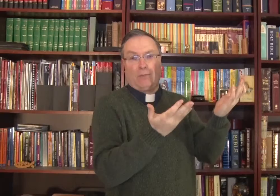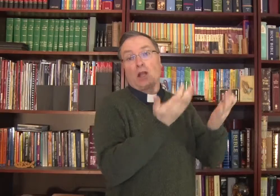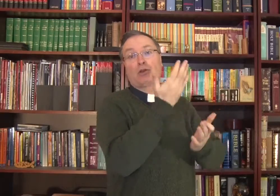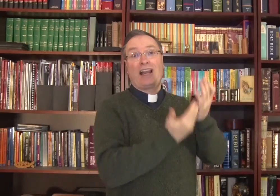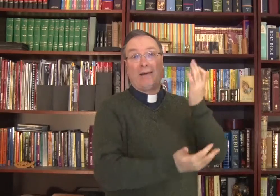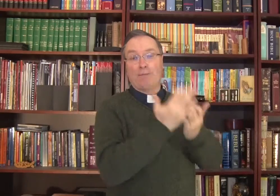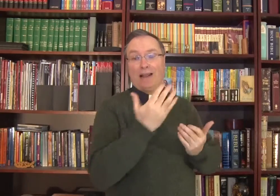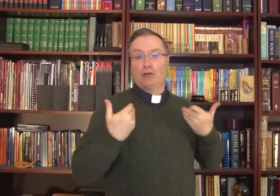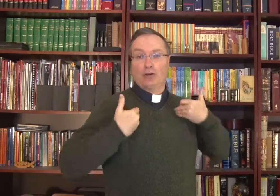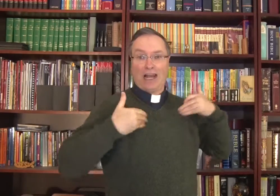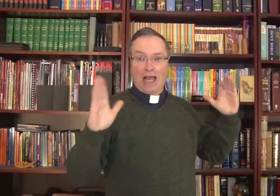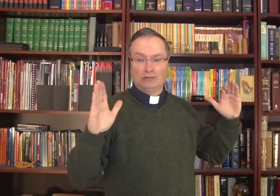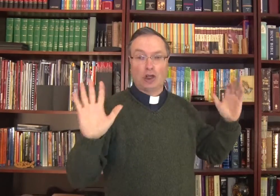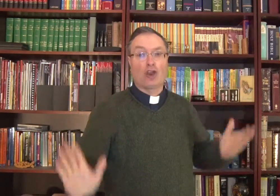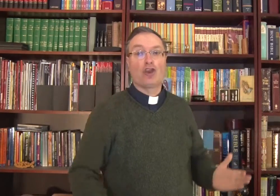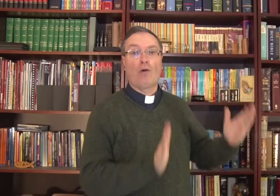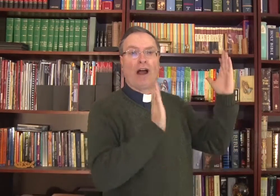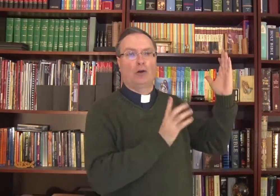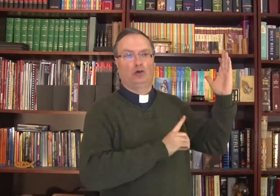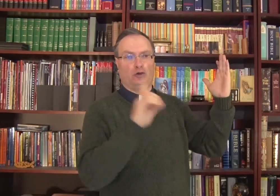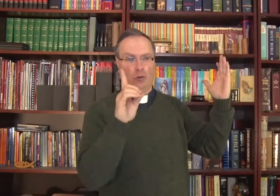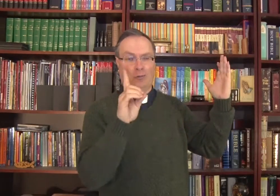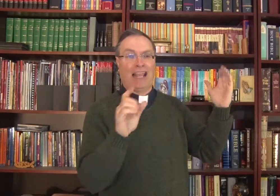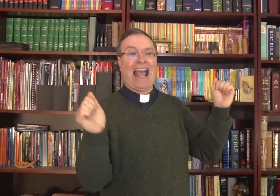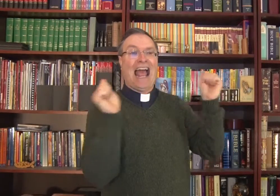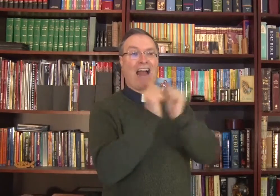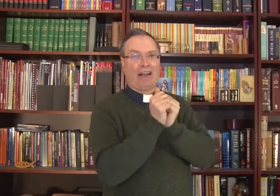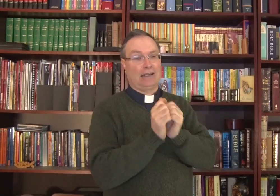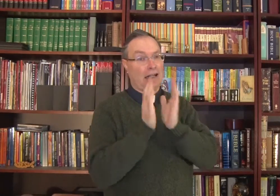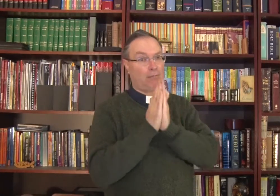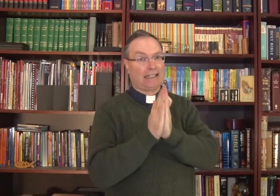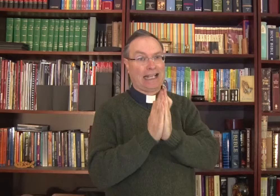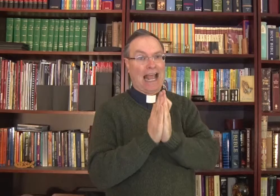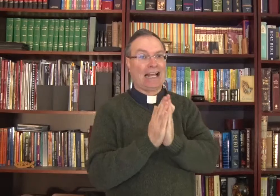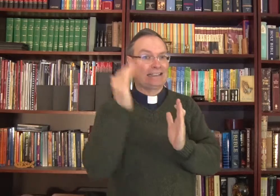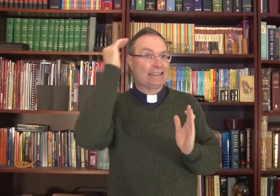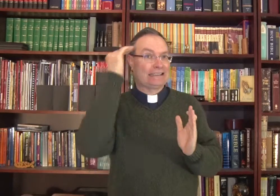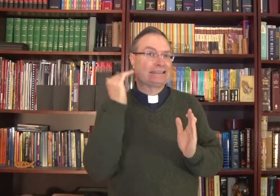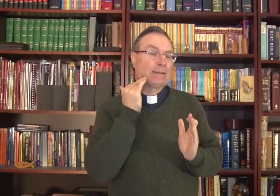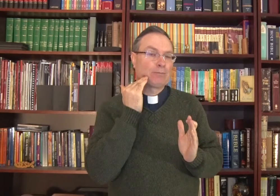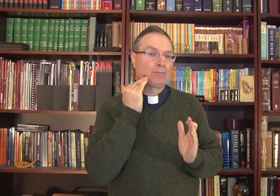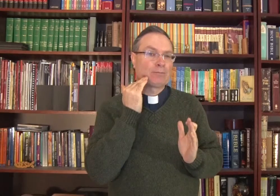de la main de l’ange devant Dieu avec les prières des saints.